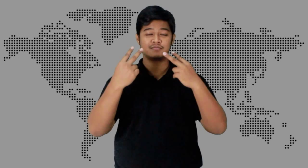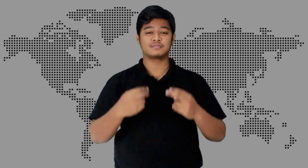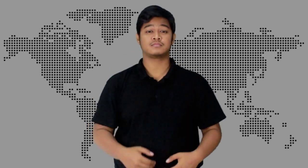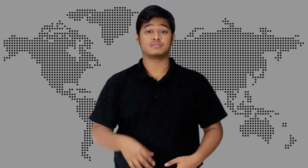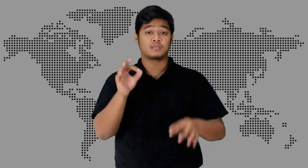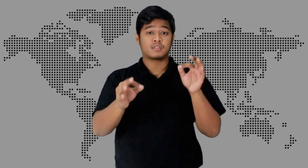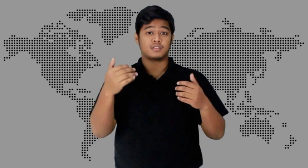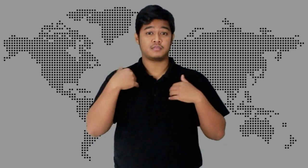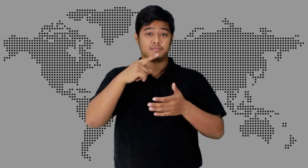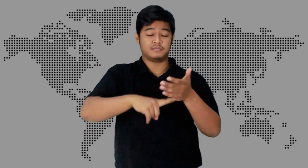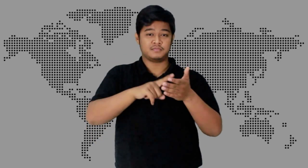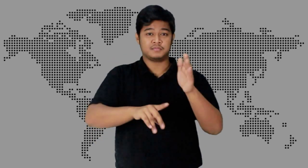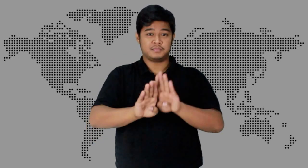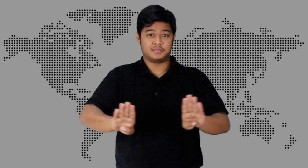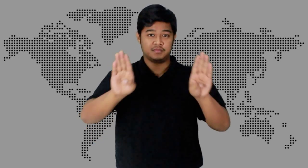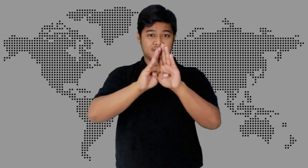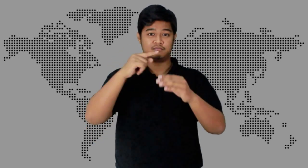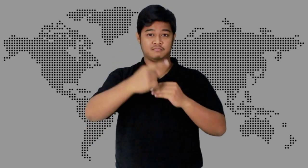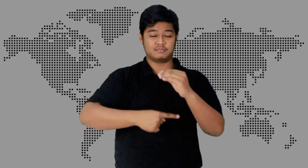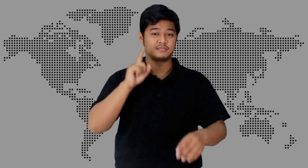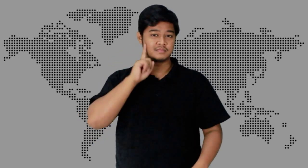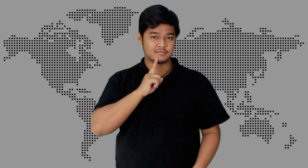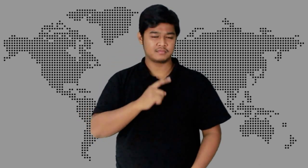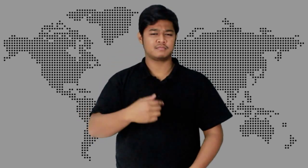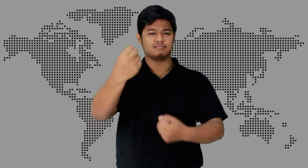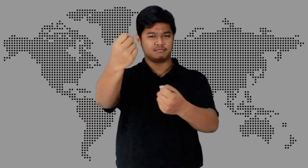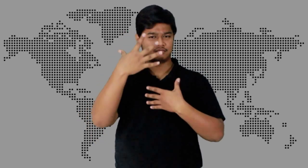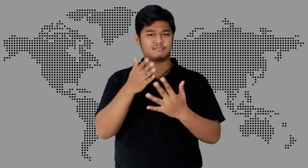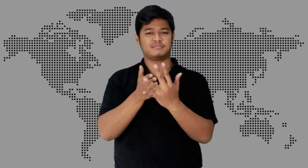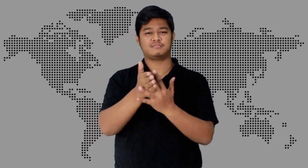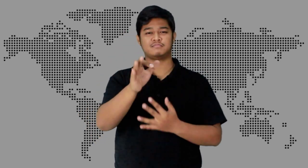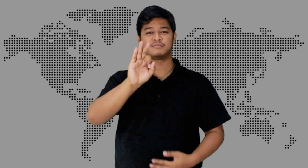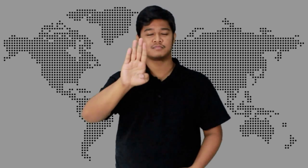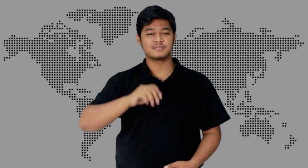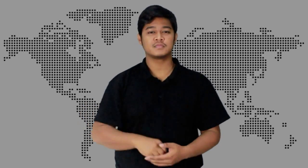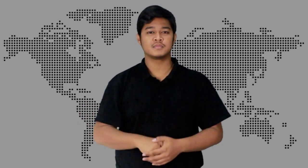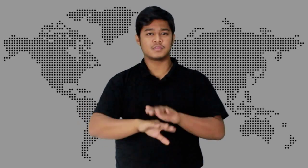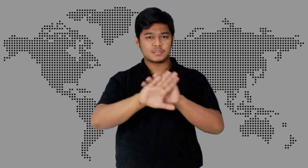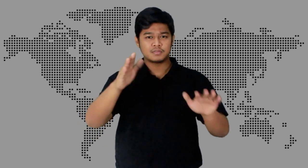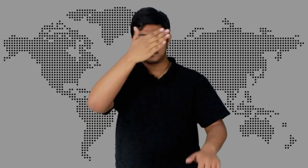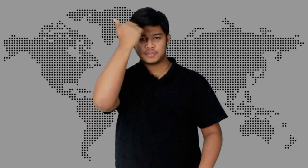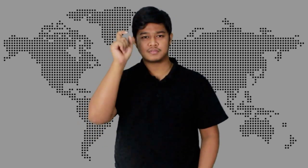Terima kasih kerana menonton berita ini. Jika anda mempunyai sebarang berita mengenai Pekak.. ..maklumkanlah kami melalui Facebook.